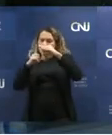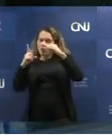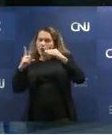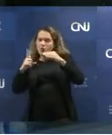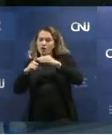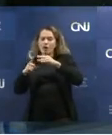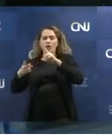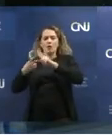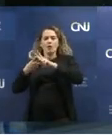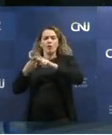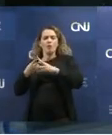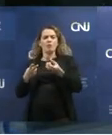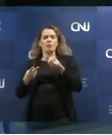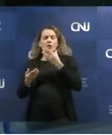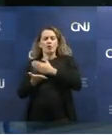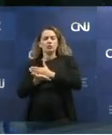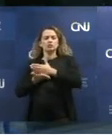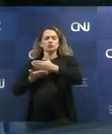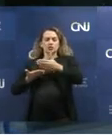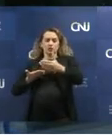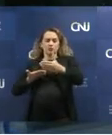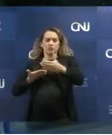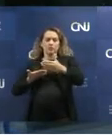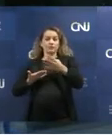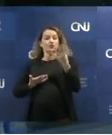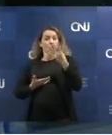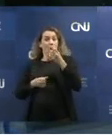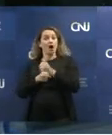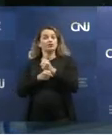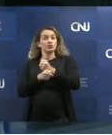falamos de quatro anos, mas reduzimos o problema a dois.